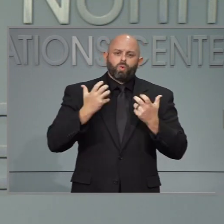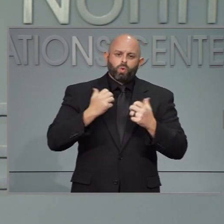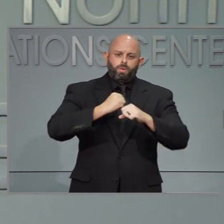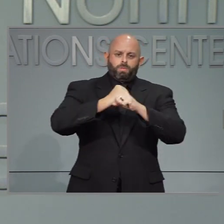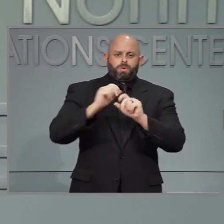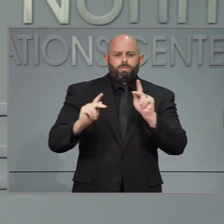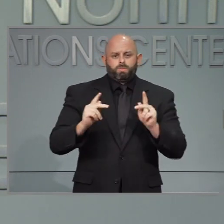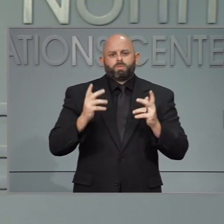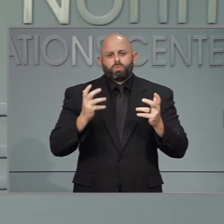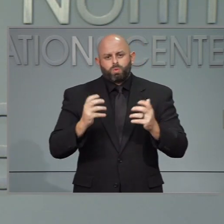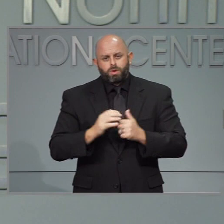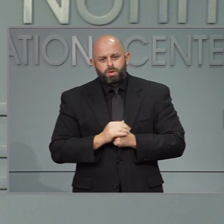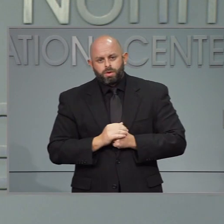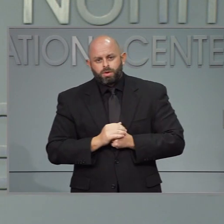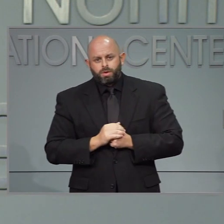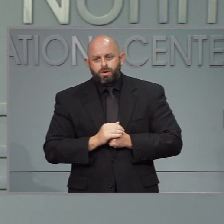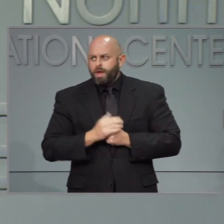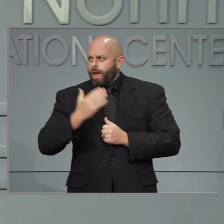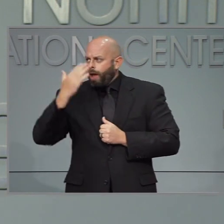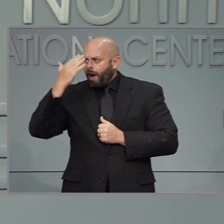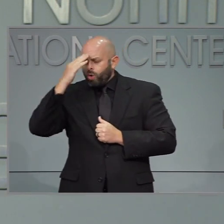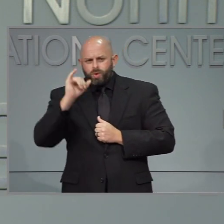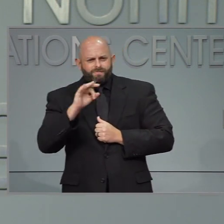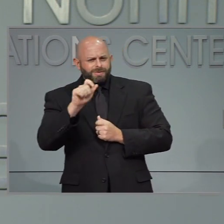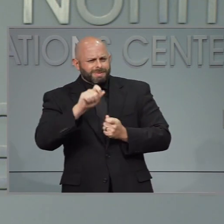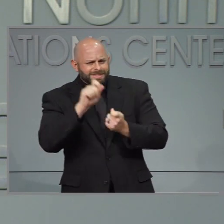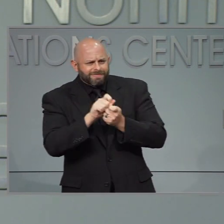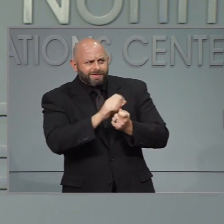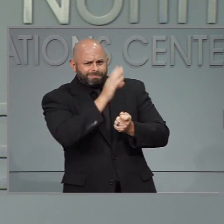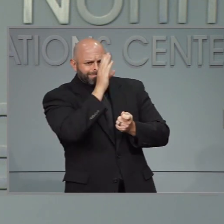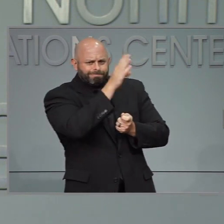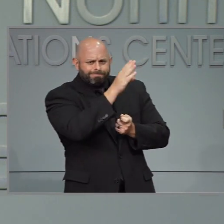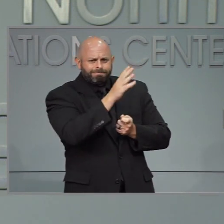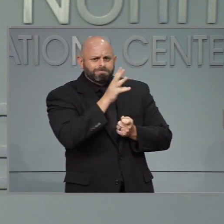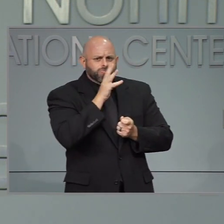poder salvar vidas y proteger a las personas y hemos tenido.